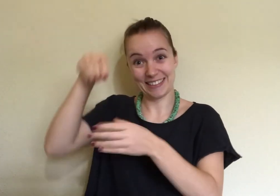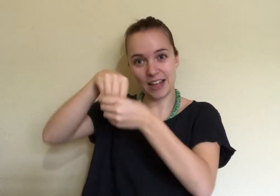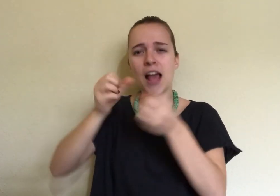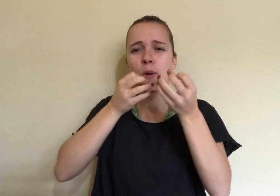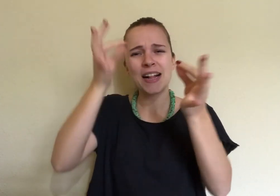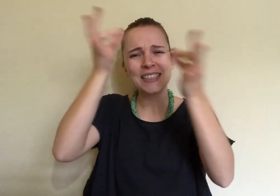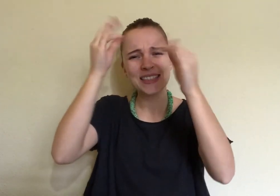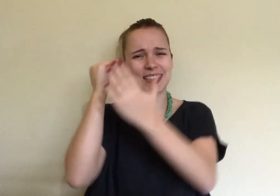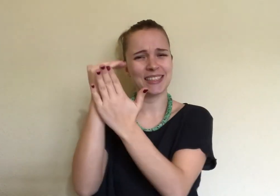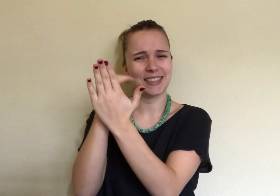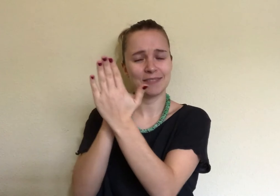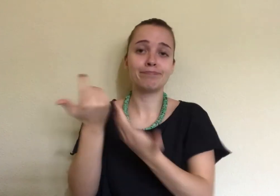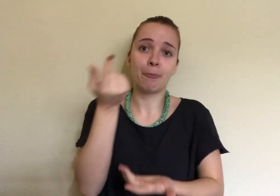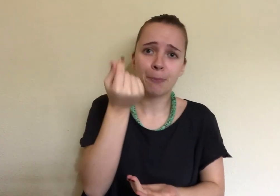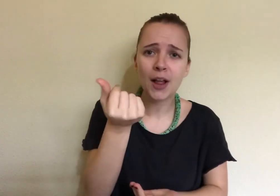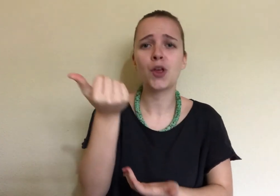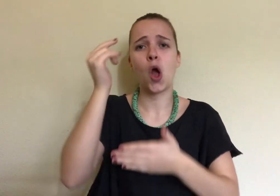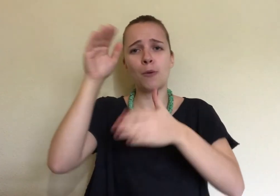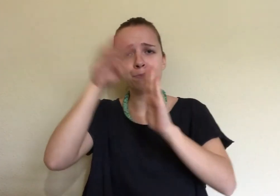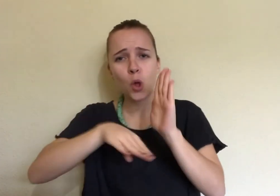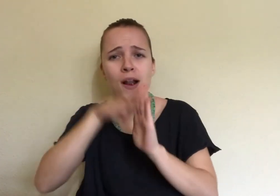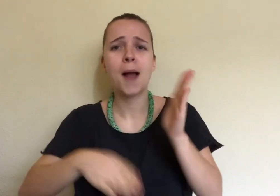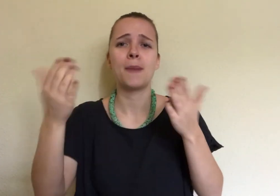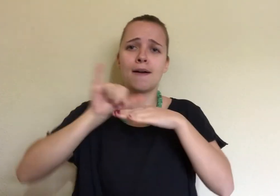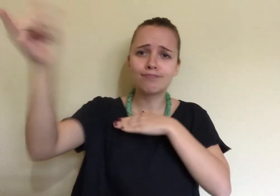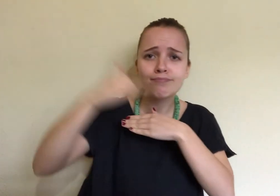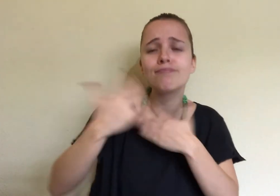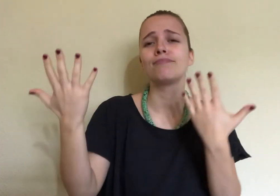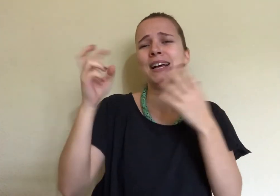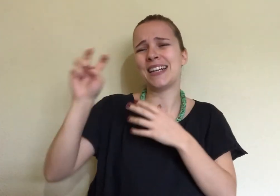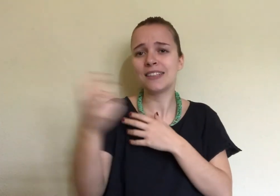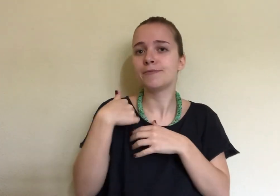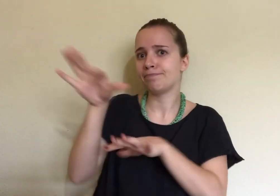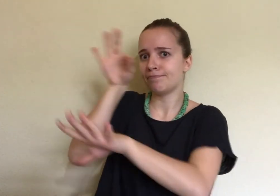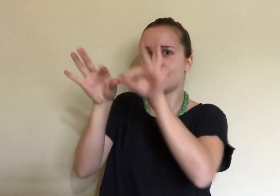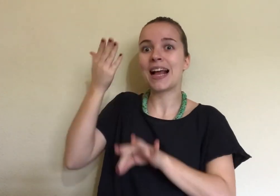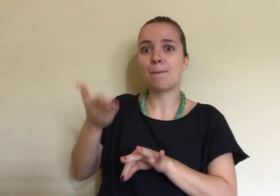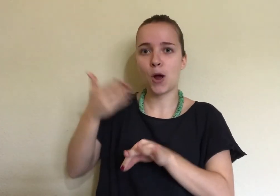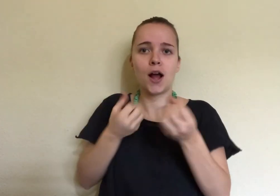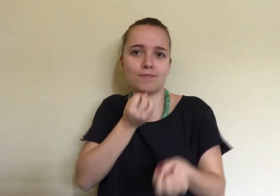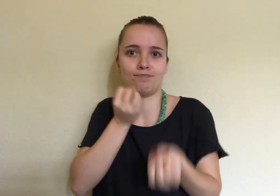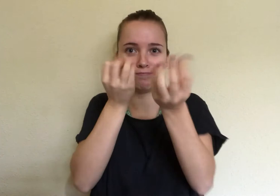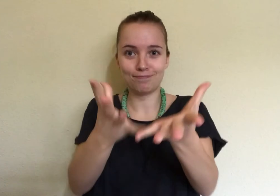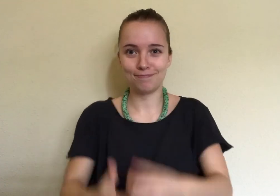En el PDF podréis consultar información detallada: precio, programa, vuelos, entre otros. Hemos seleccionado lo más importante: